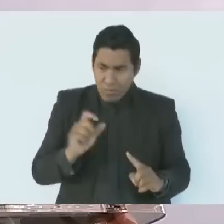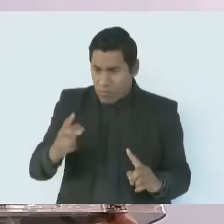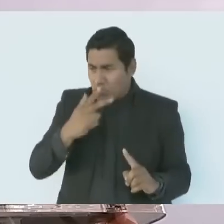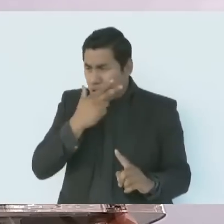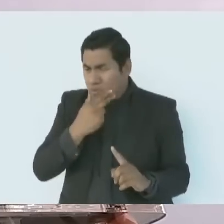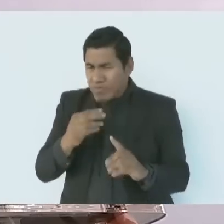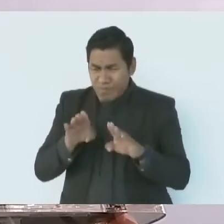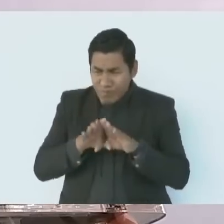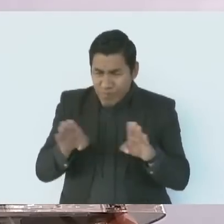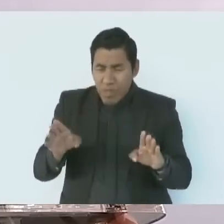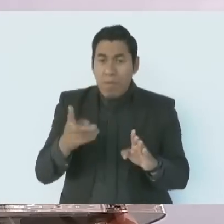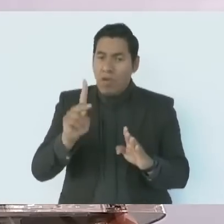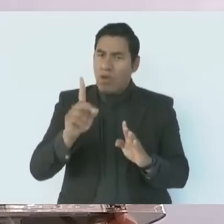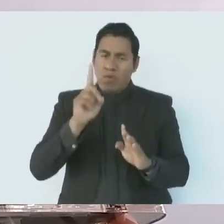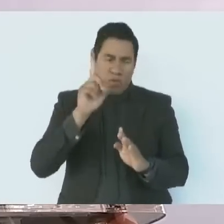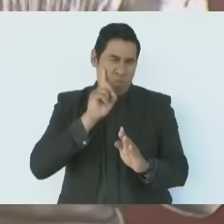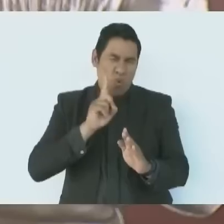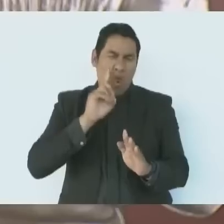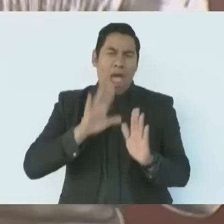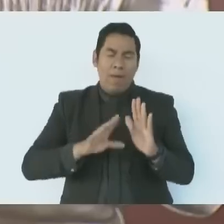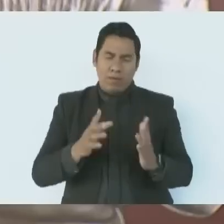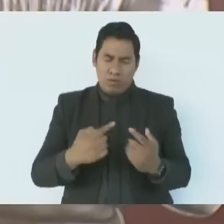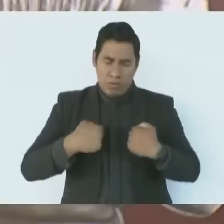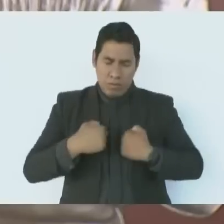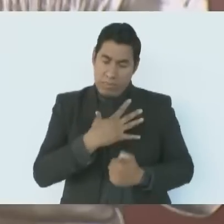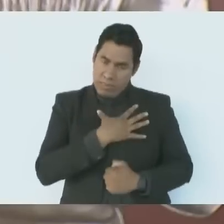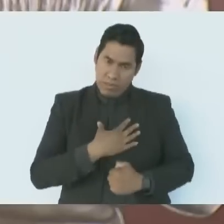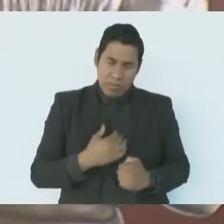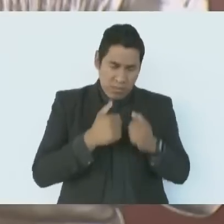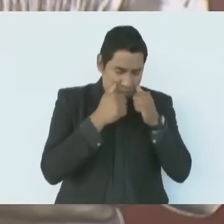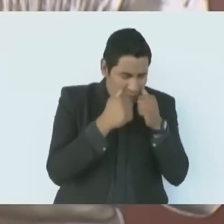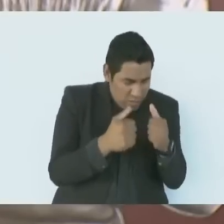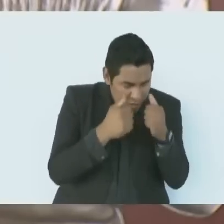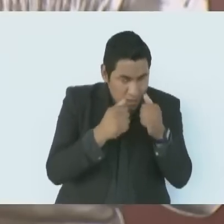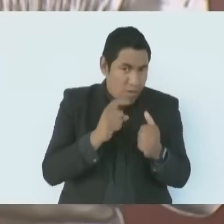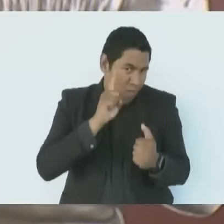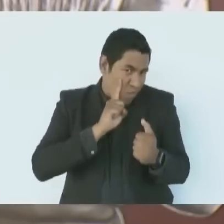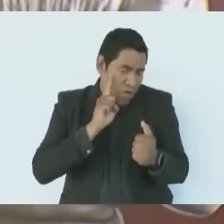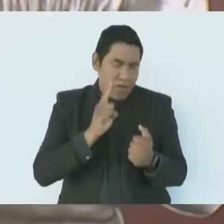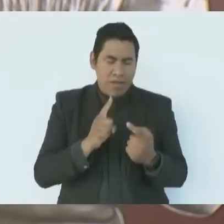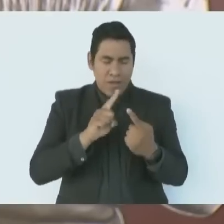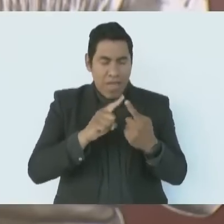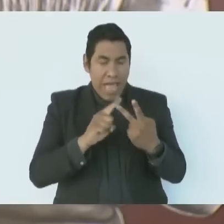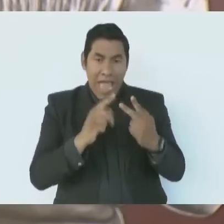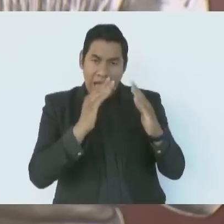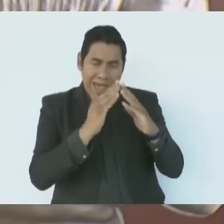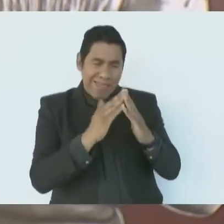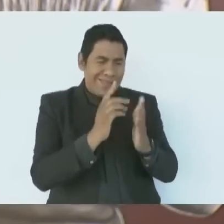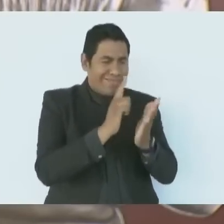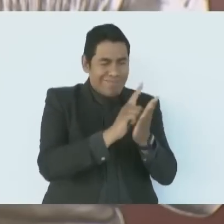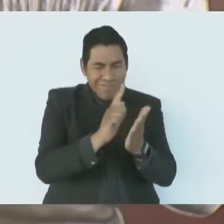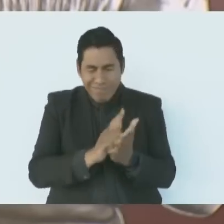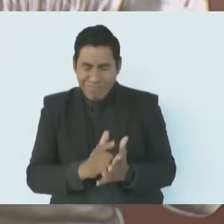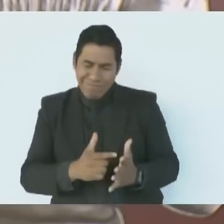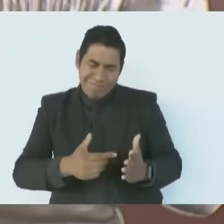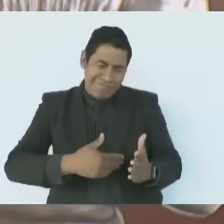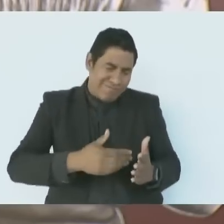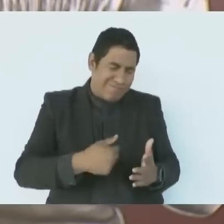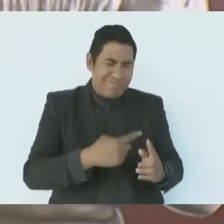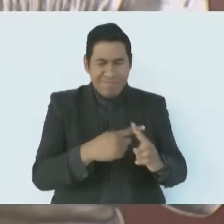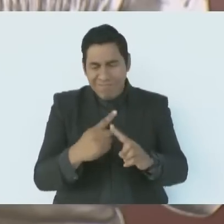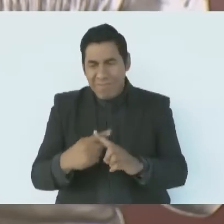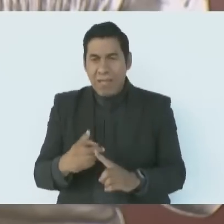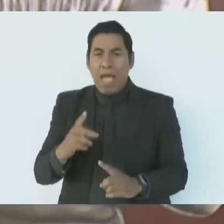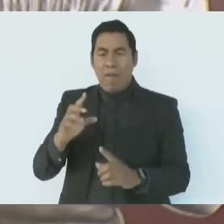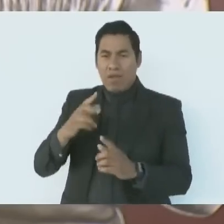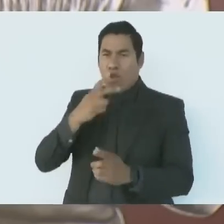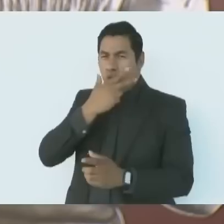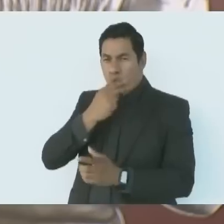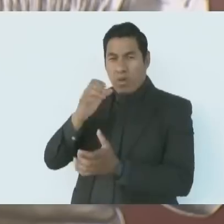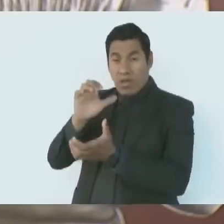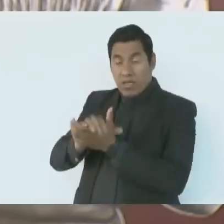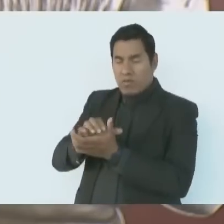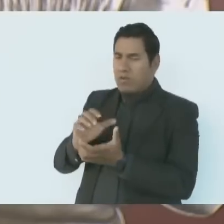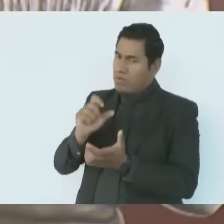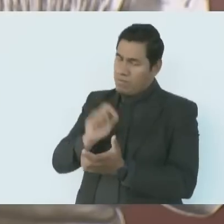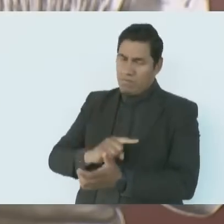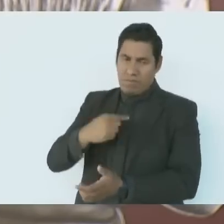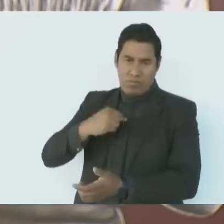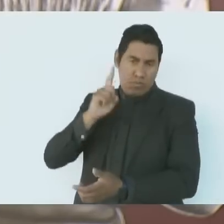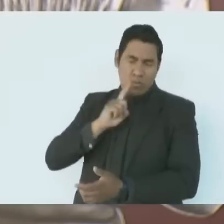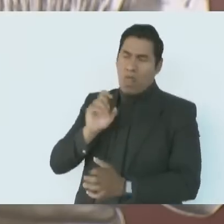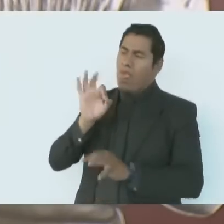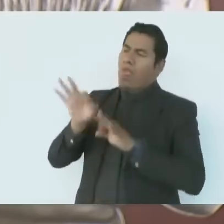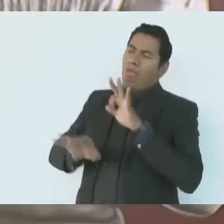hijos las que nos encargamos de la casa las que cuidamos de los maridos las que cuidamos de los